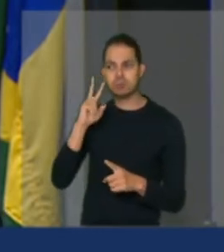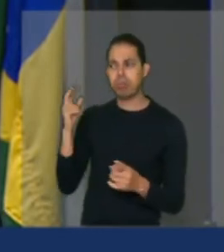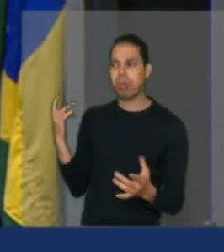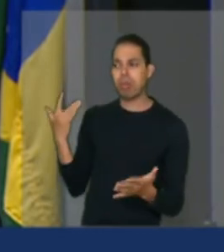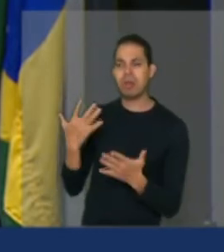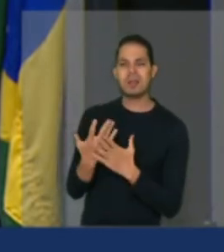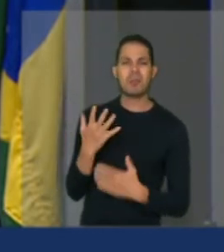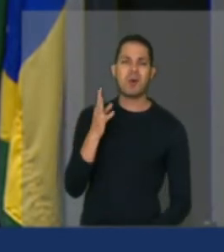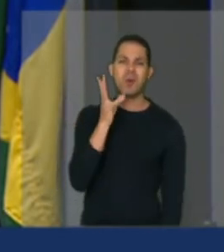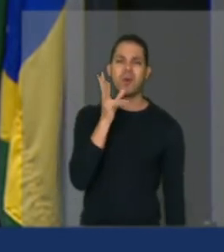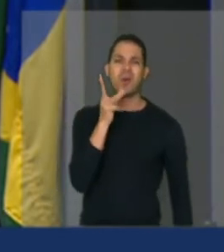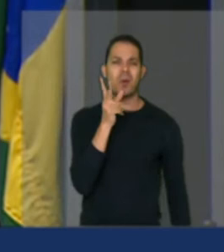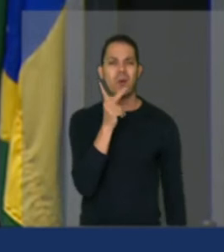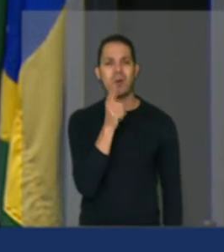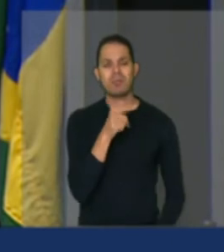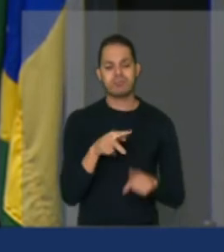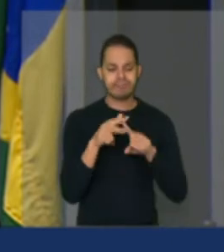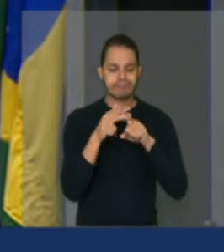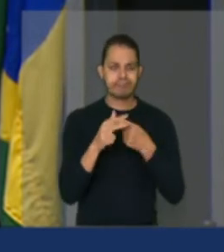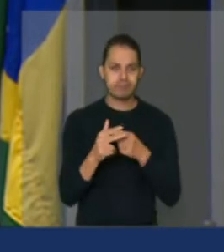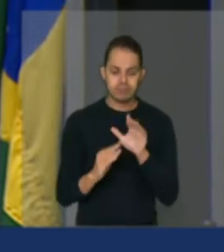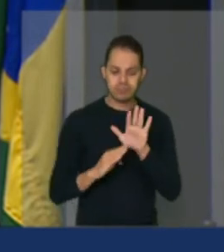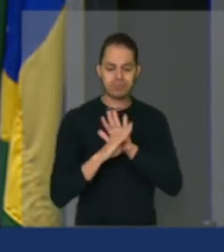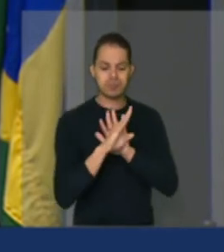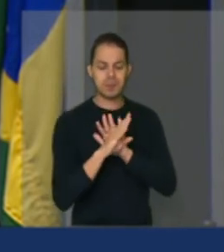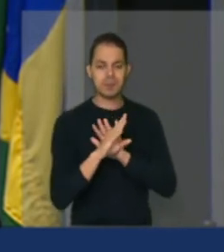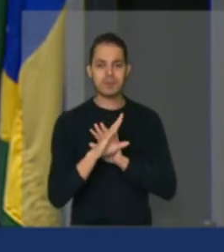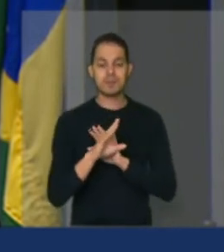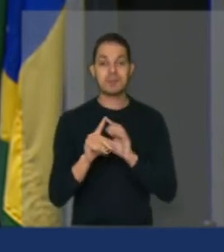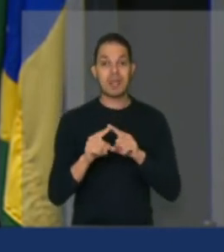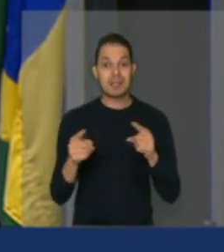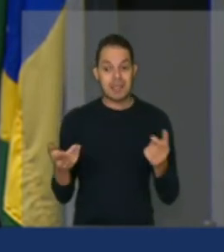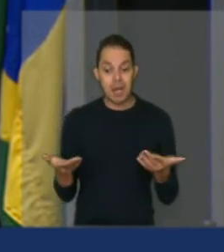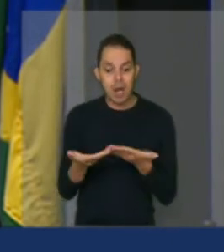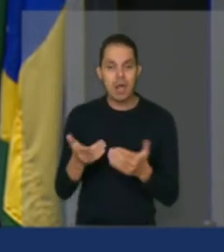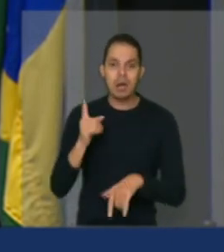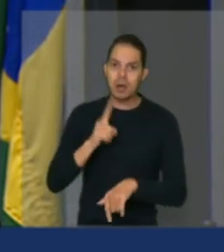ESSE REAJUSTE ACONTECESSE, MAS AGORA CHEGOU A HORA, NÃO É